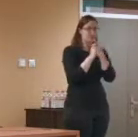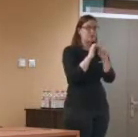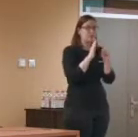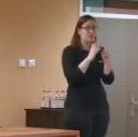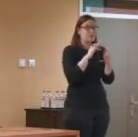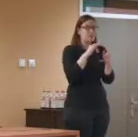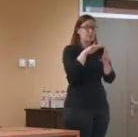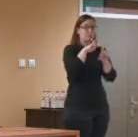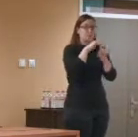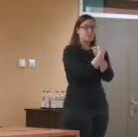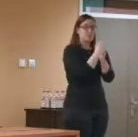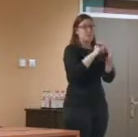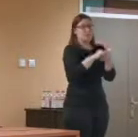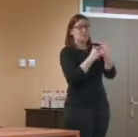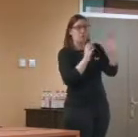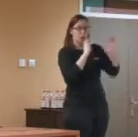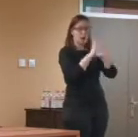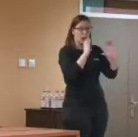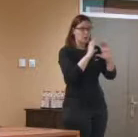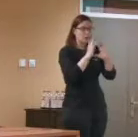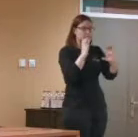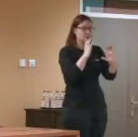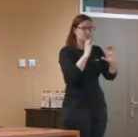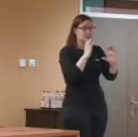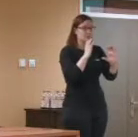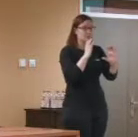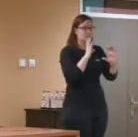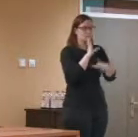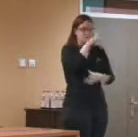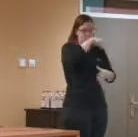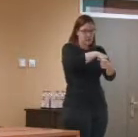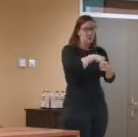en algún caso, han estado también dentro de la corrupción. Y hablo claramente de RTVV